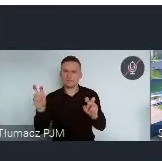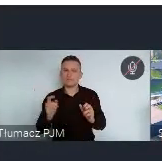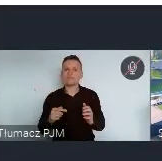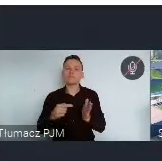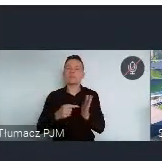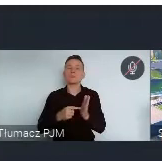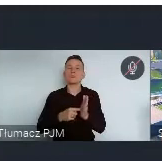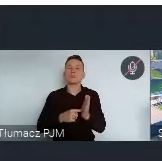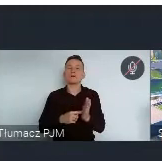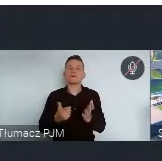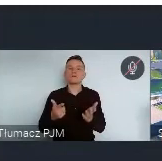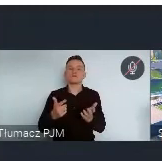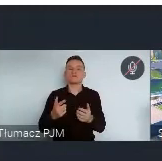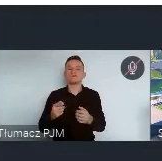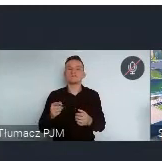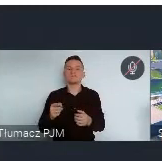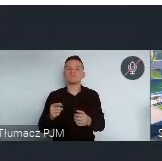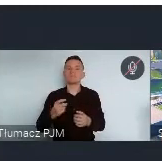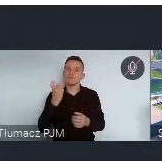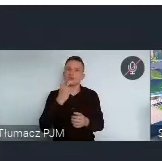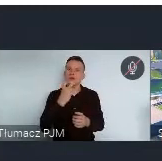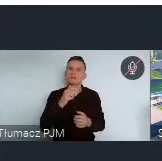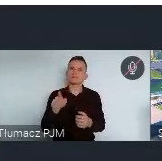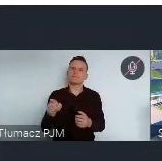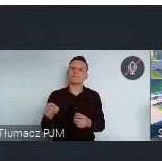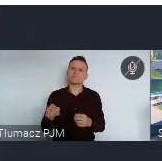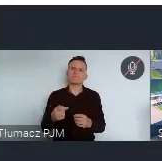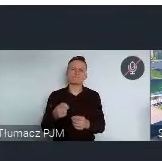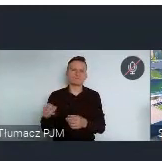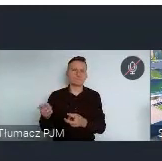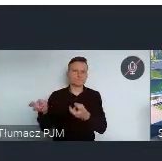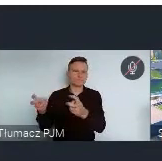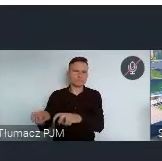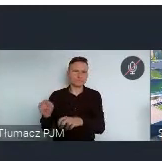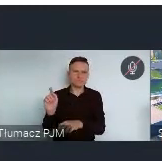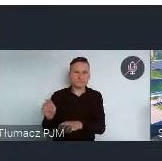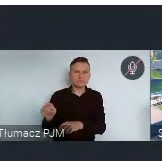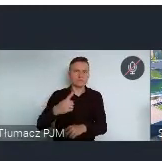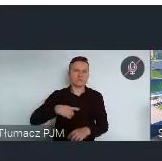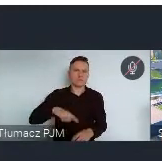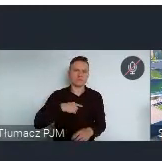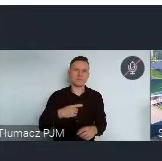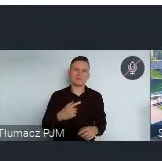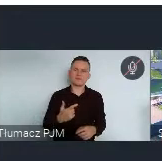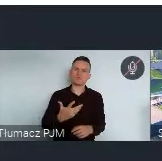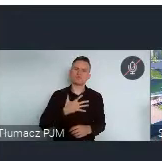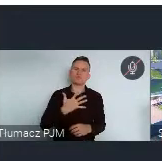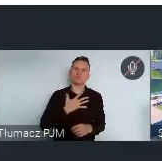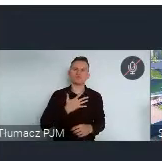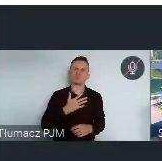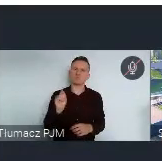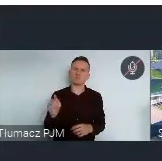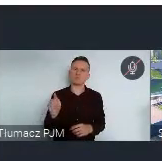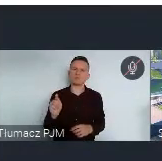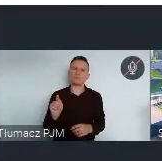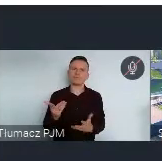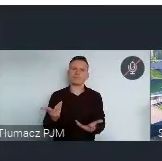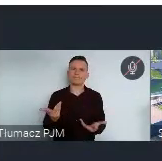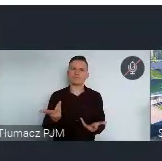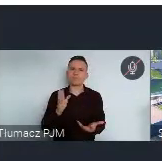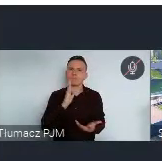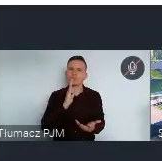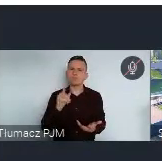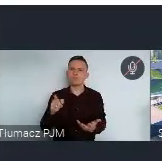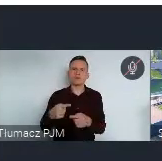który w naszym przynajmniej przypadku jest partnerstwem,